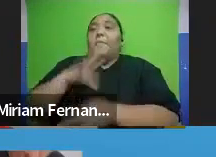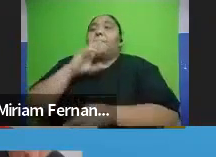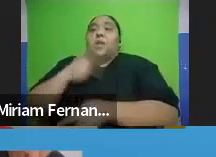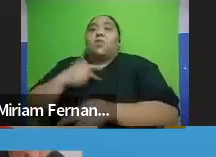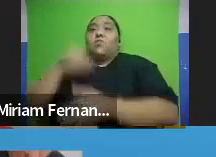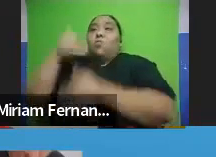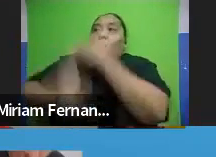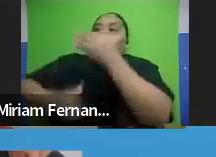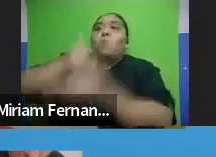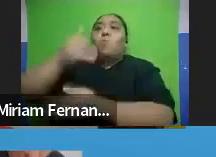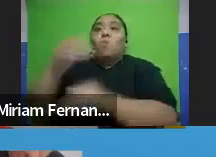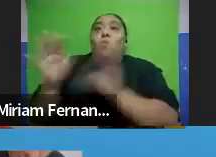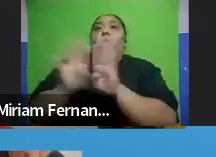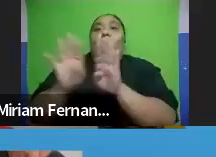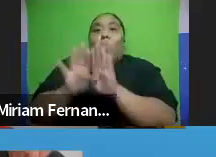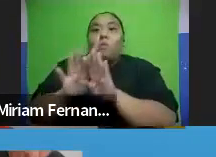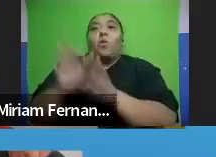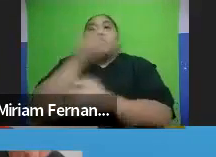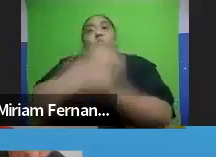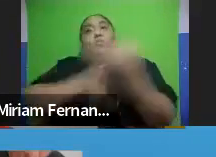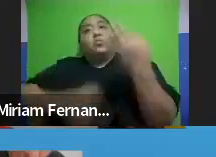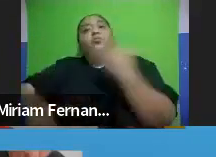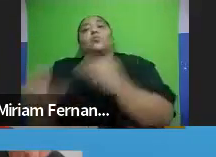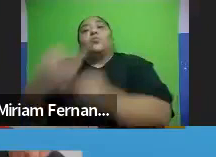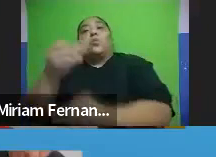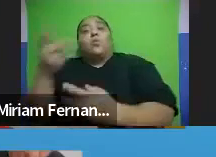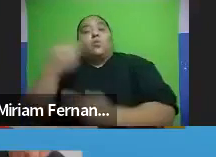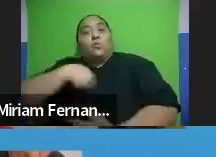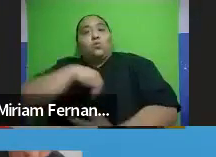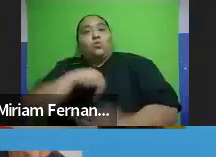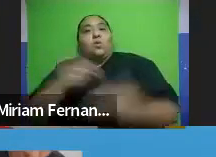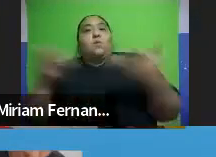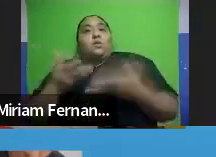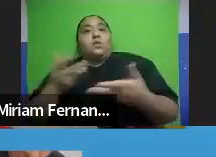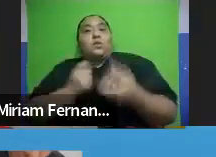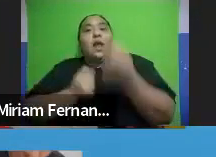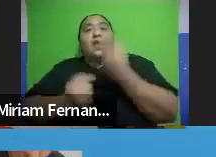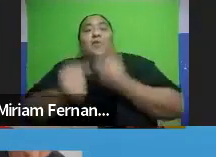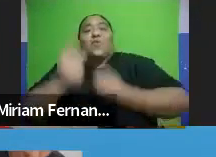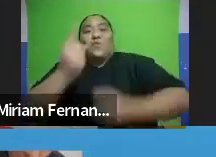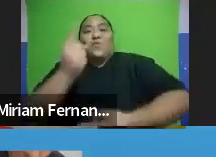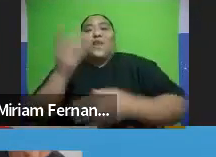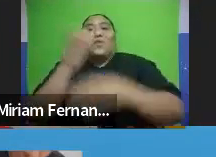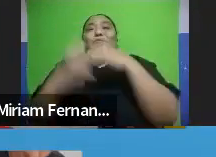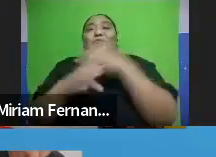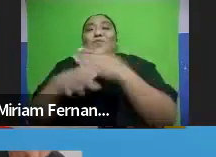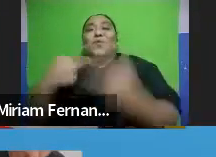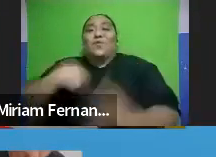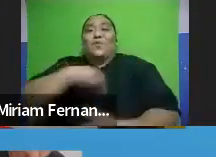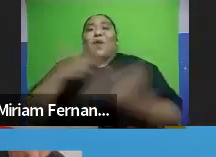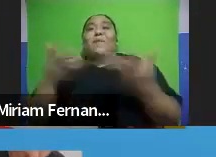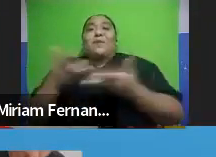y y con todo este marco y con todo este marco teórico pues hemos construido estos Mediadores Mediadores, y son Mediadores, y son algunos de los resultados que hemos tenido con